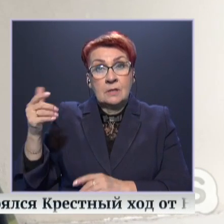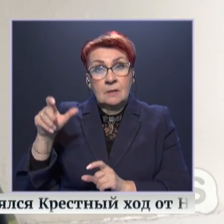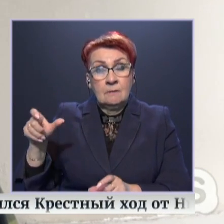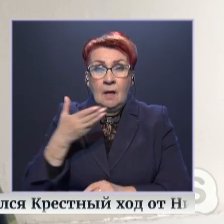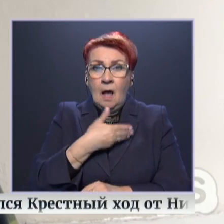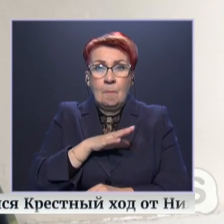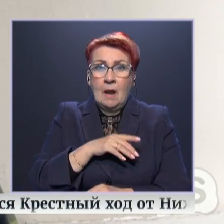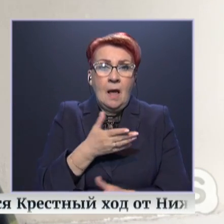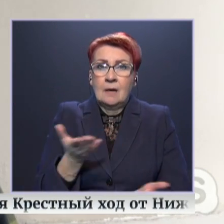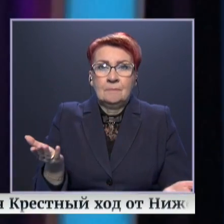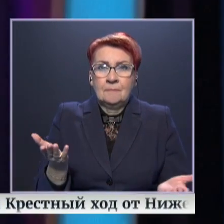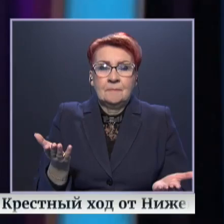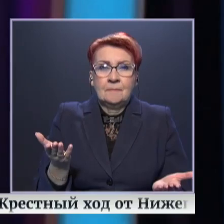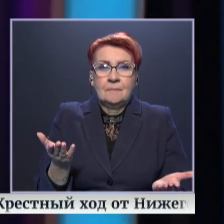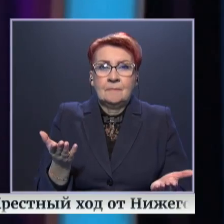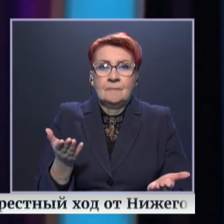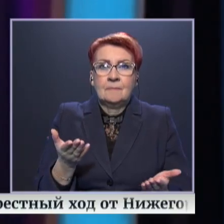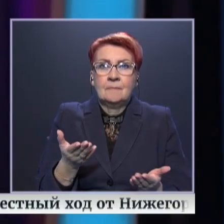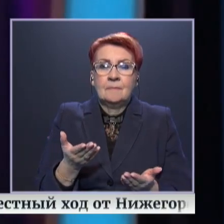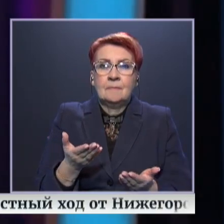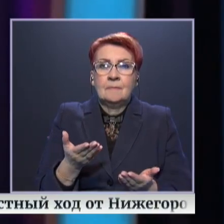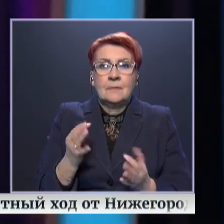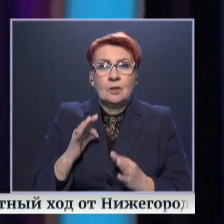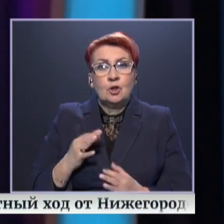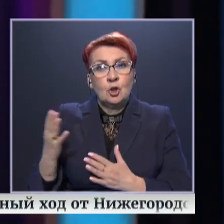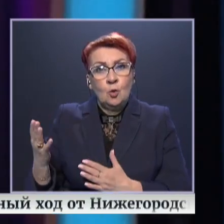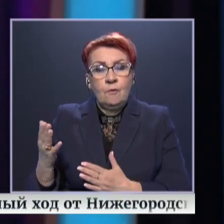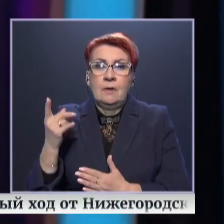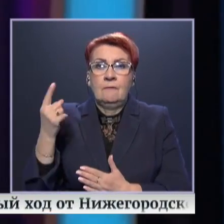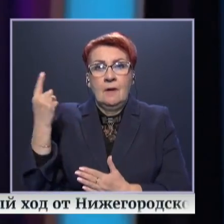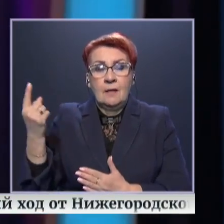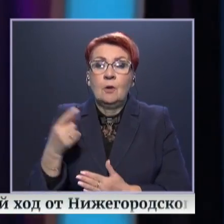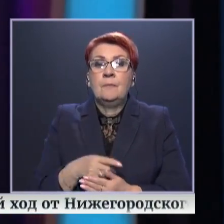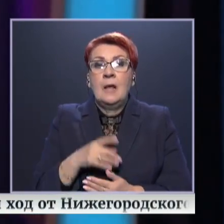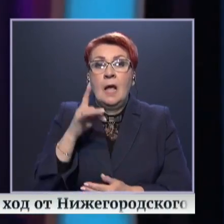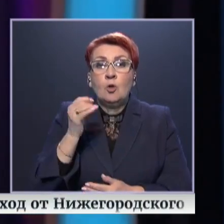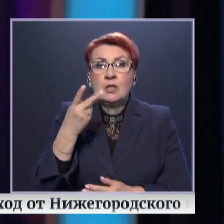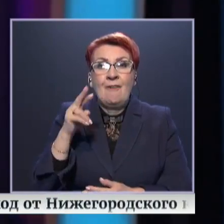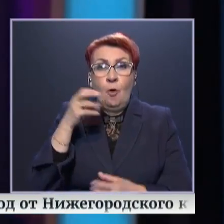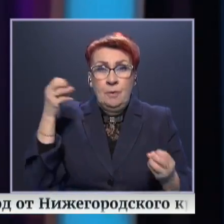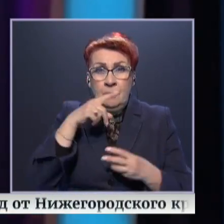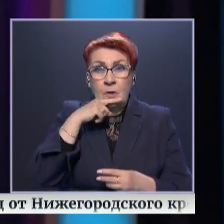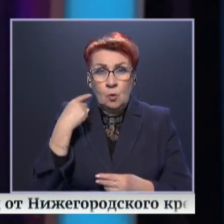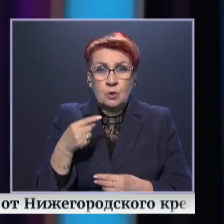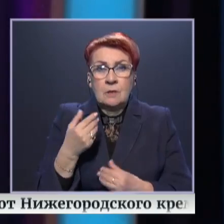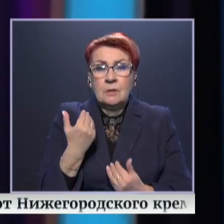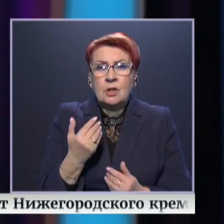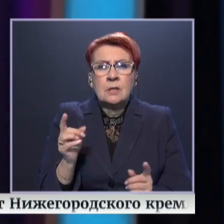не сдалось наслаждается опять-таки вернусь к русофобии наслаждается все-таки вот той категории которую вы